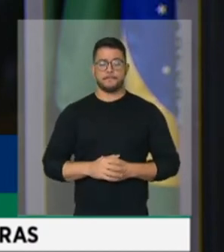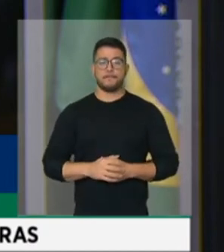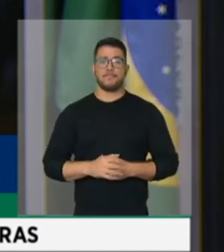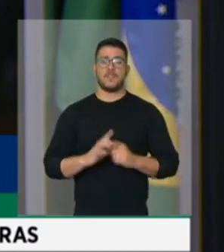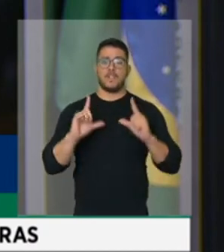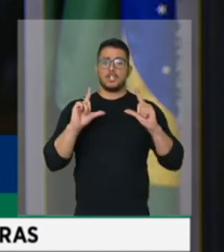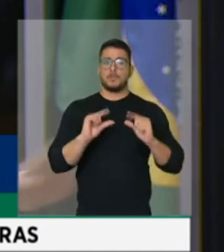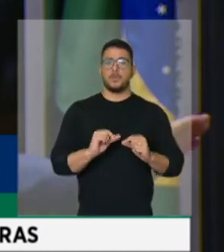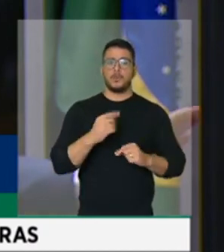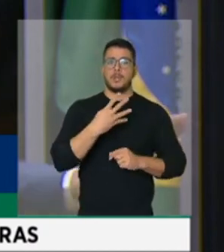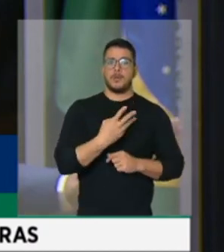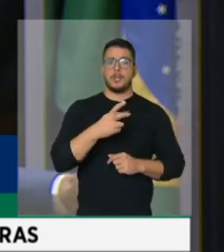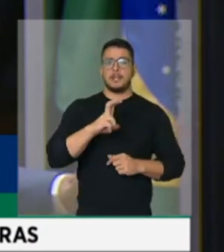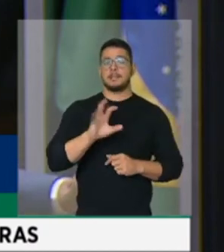ESSAS NOVAS AÇÕES PARA DIMINUIR A PARTICIPAÇÃO DA